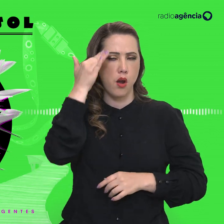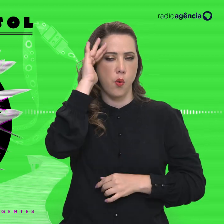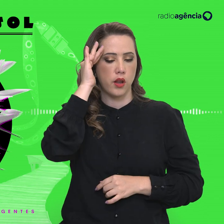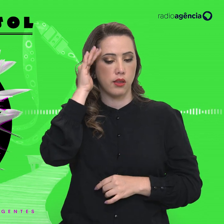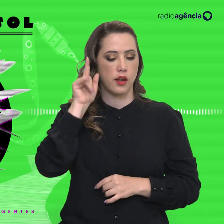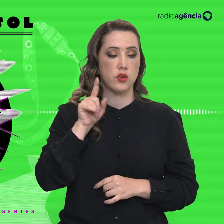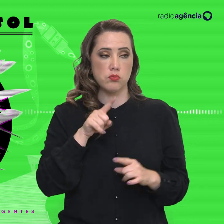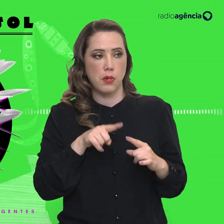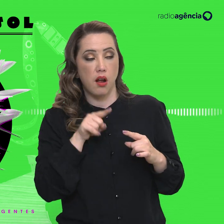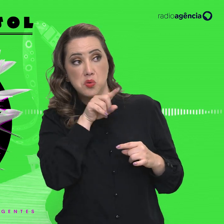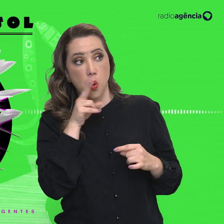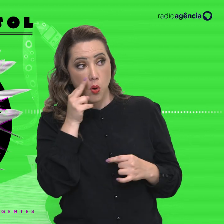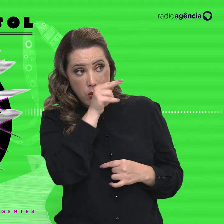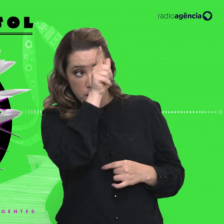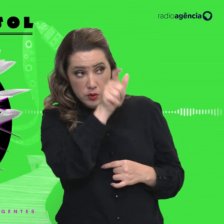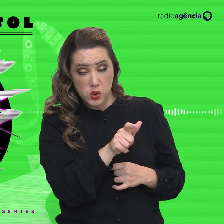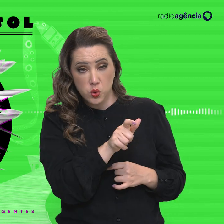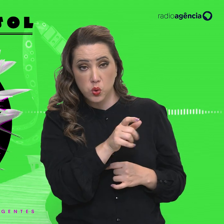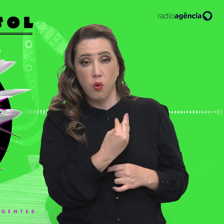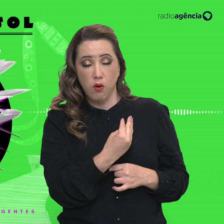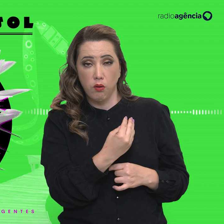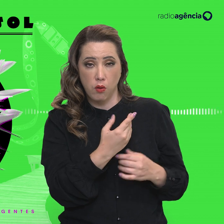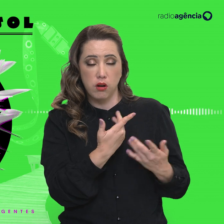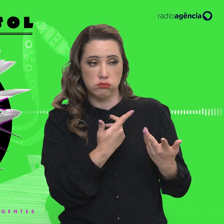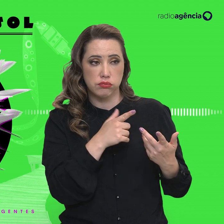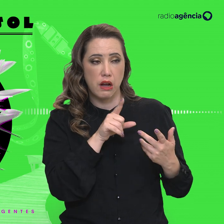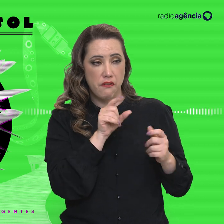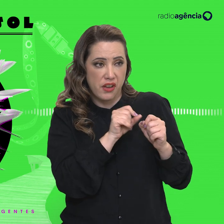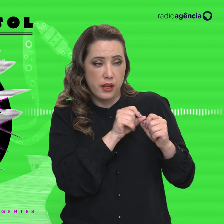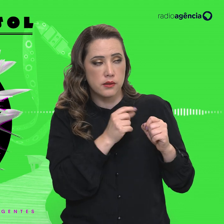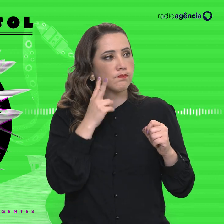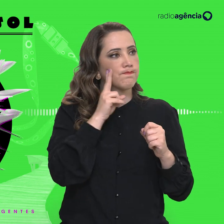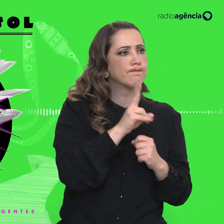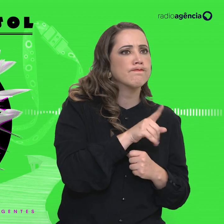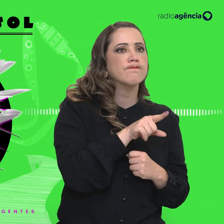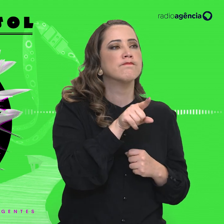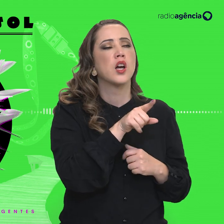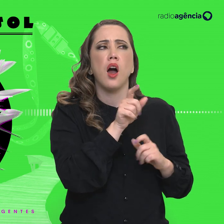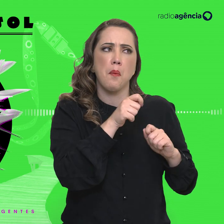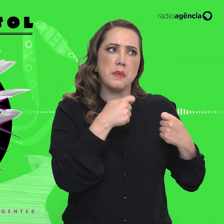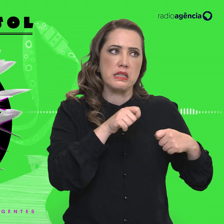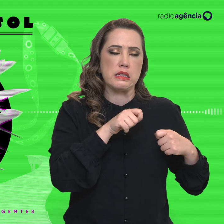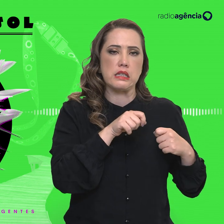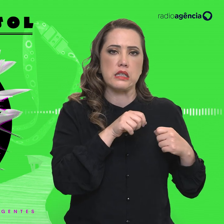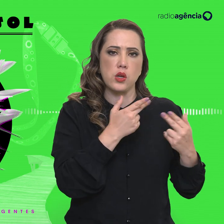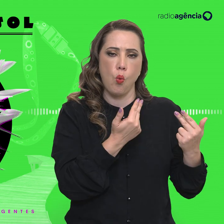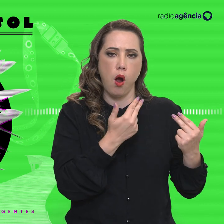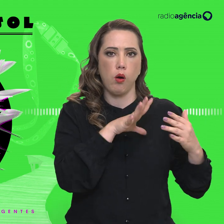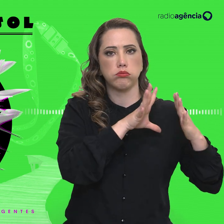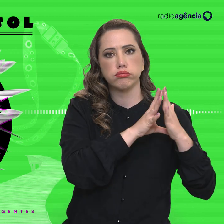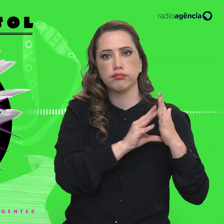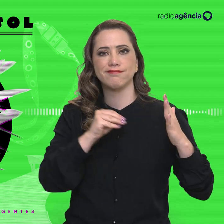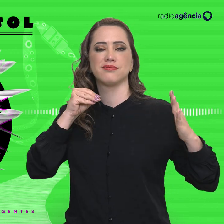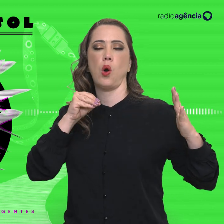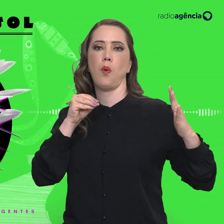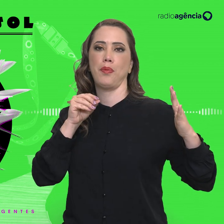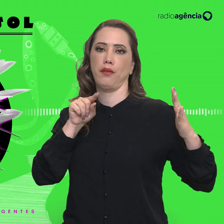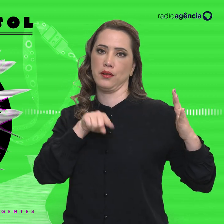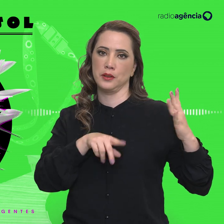pra gente conviver melhor, pra gente se enquadrar nos ambientes, nos contextos sociais.